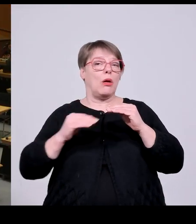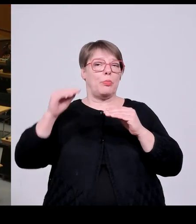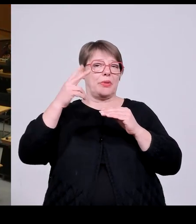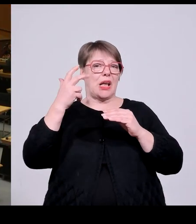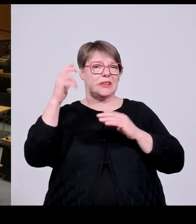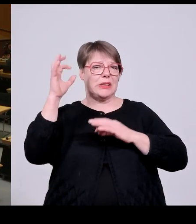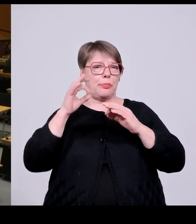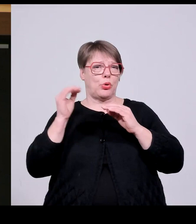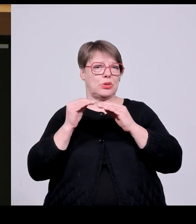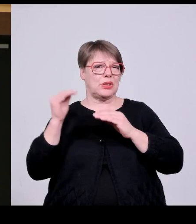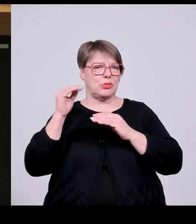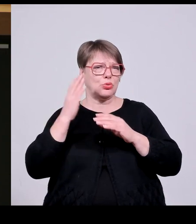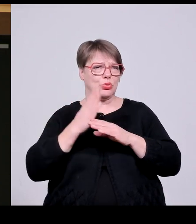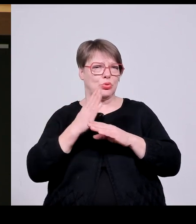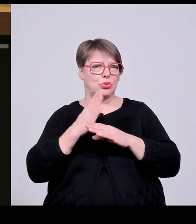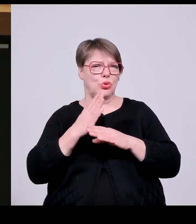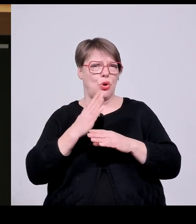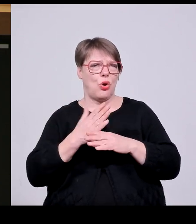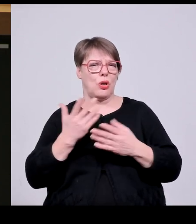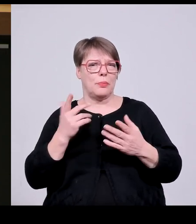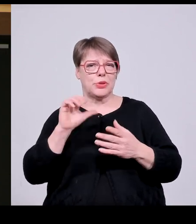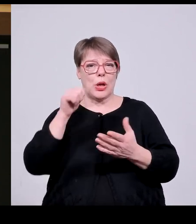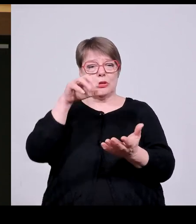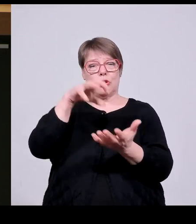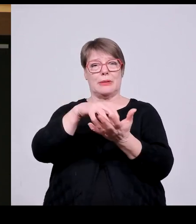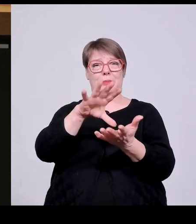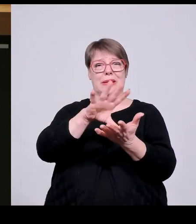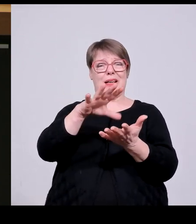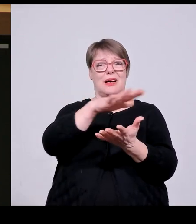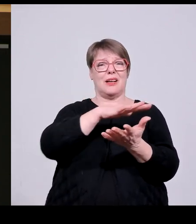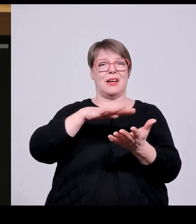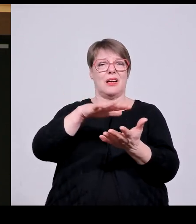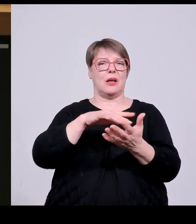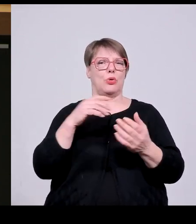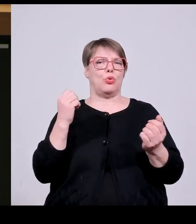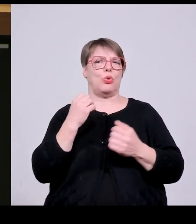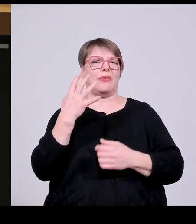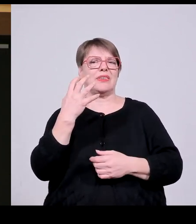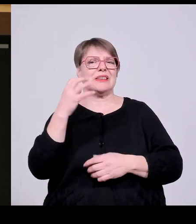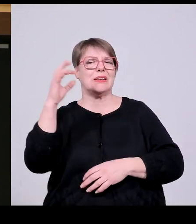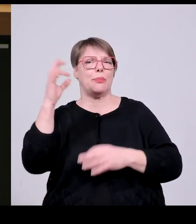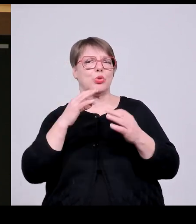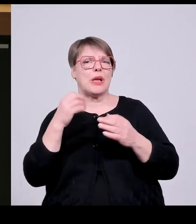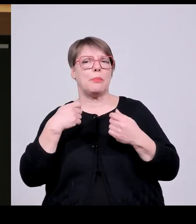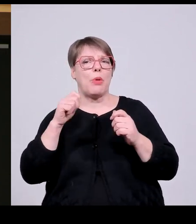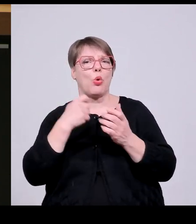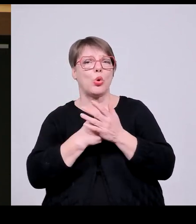Und sie haben den Mietendeckel zu Fall gebracht und feiern sich auch noch dafür. Statt für das Grundrecht auf Wohnen, kämpfen